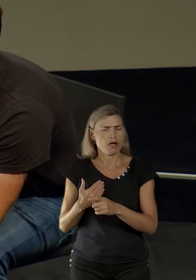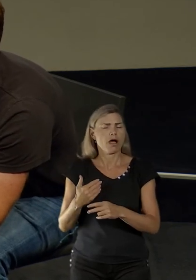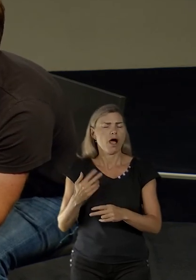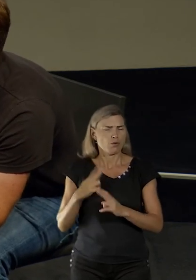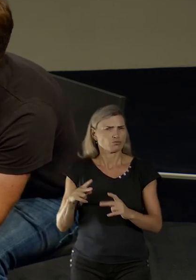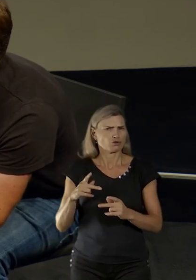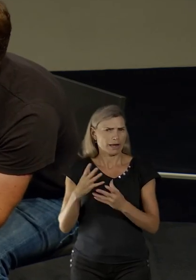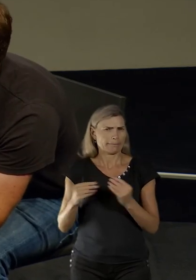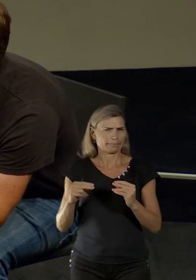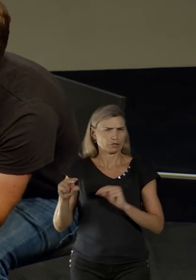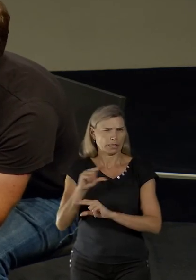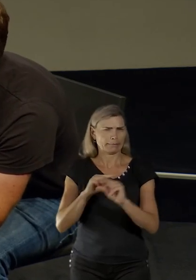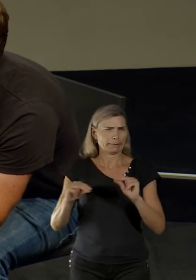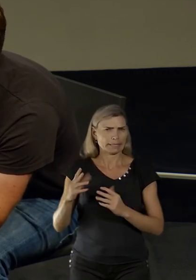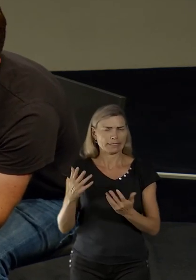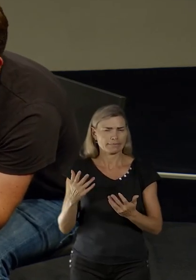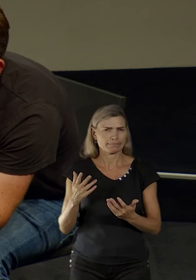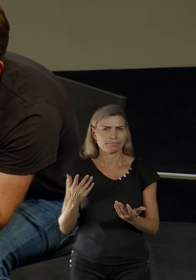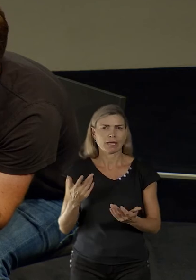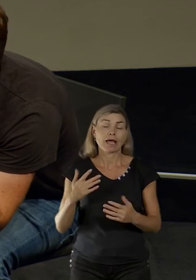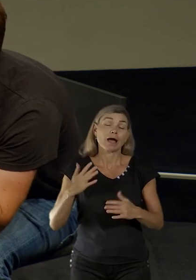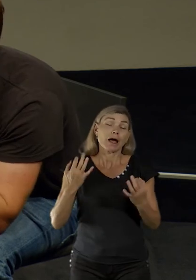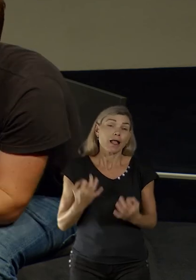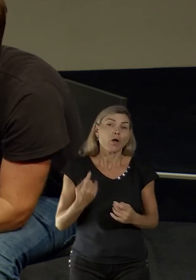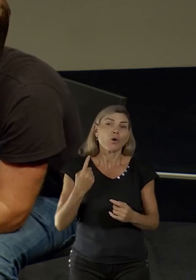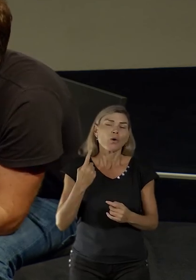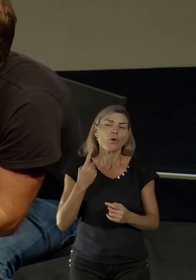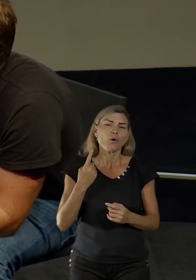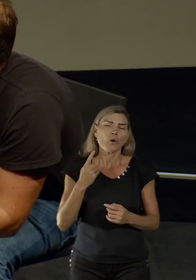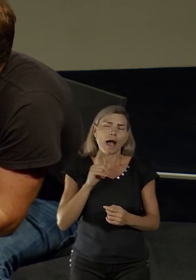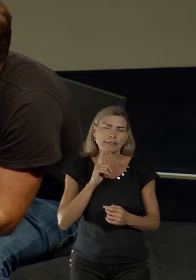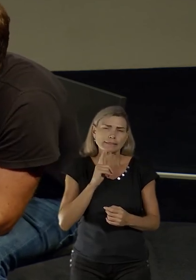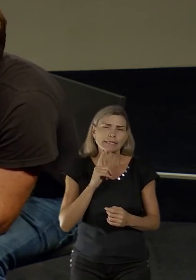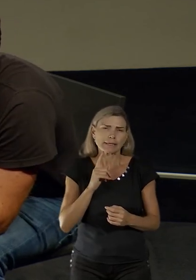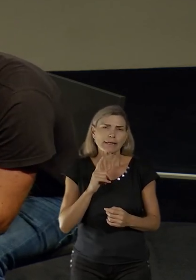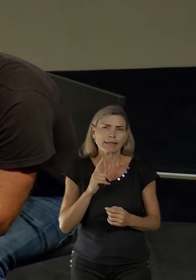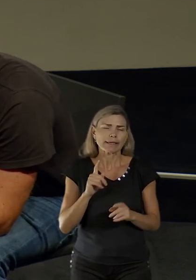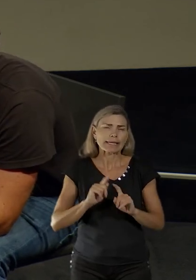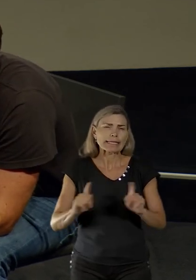Ale říkám znovu, myslím si, že tohle by se asi stalo vždycky i u případů jiné regulace.